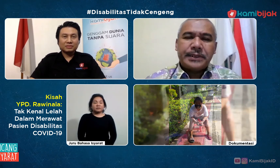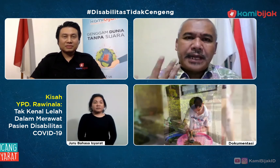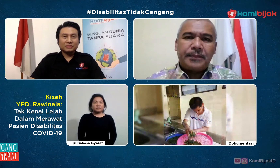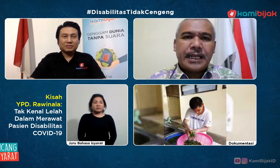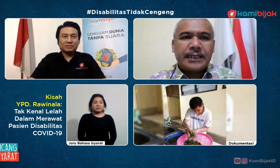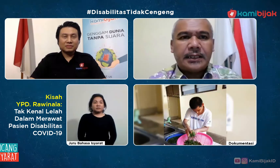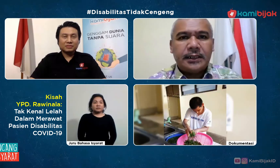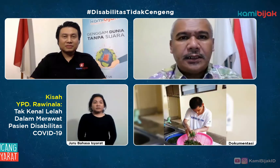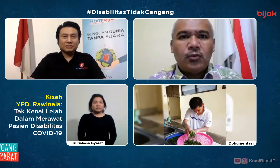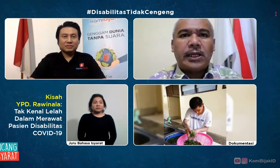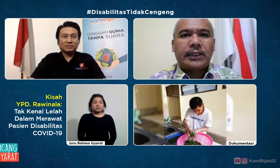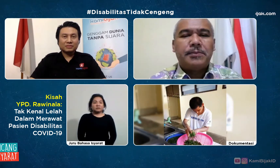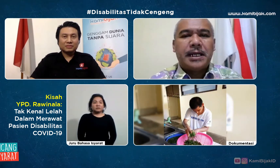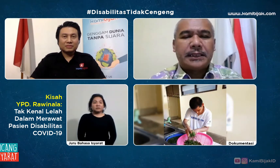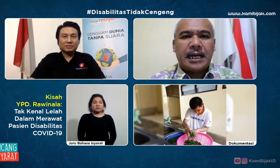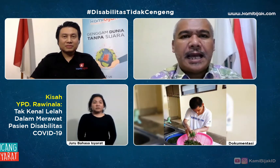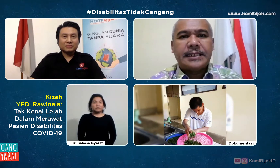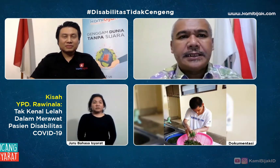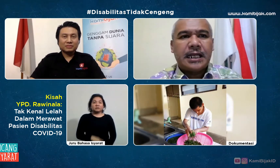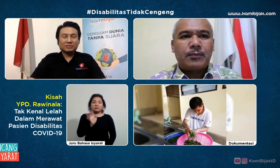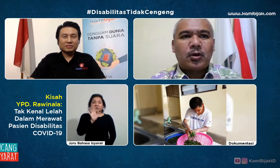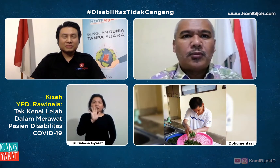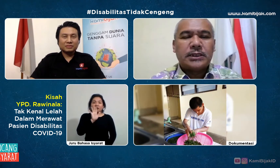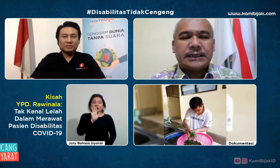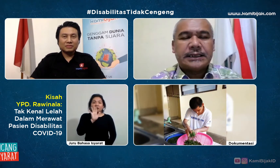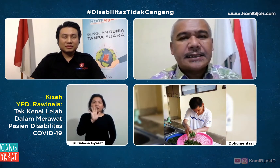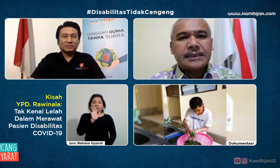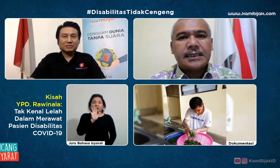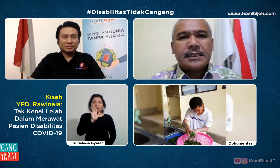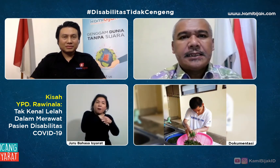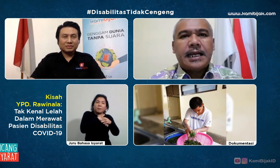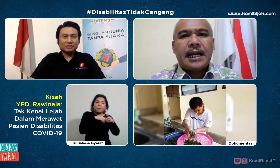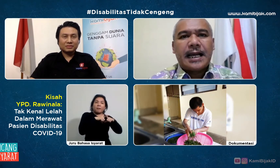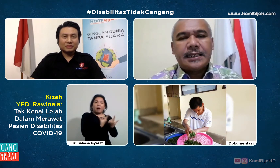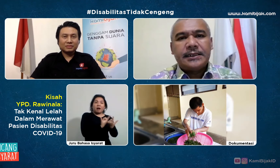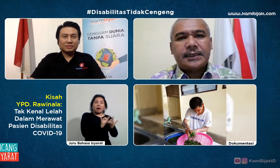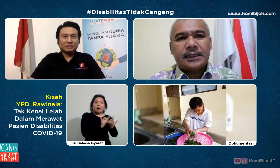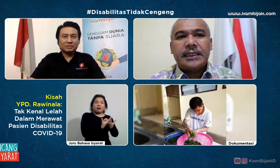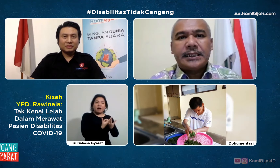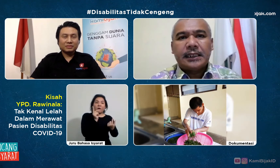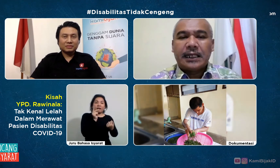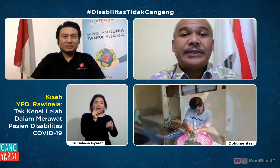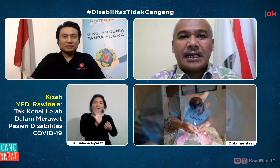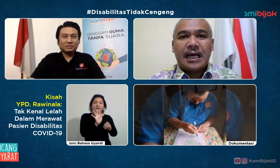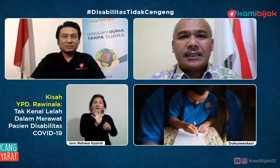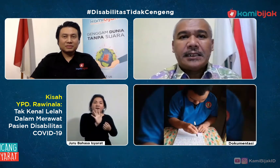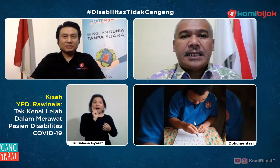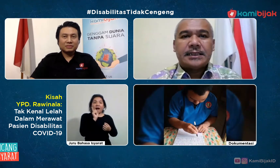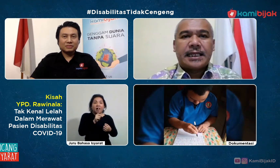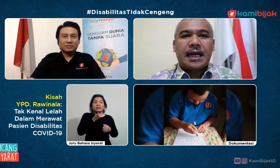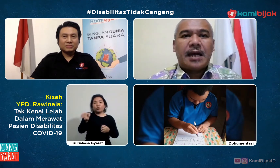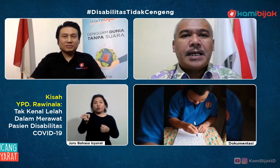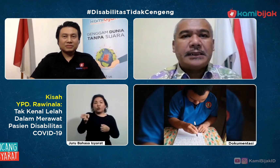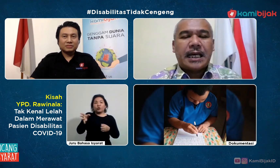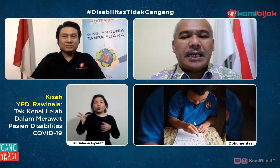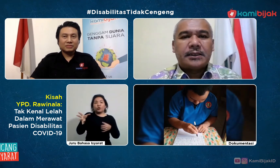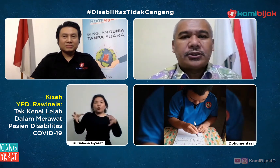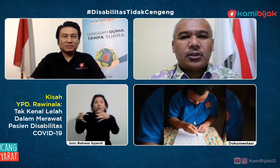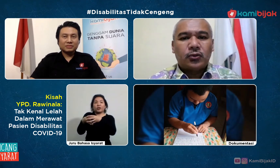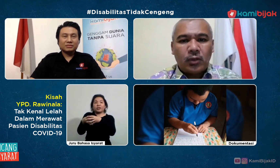di dalam komunitas yang ada di sekeliling rawinala secara hambatan seluruh.